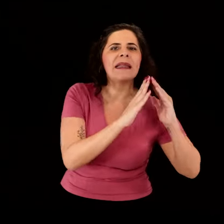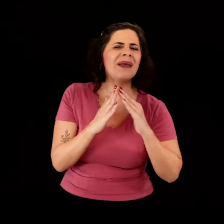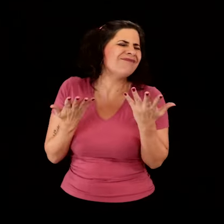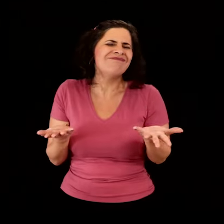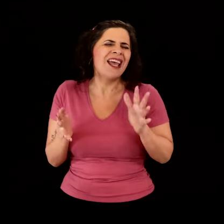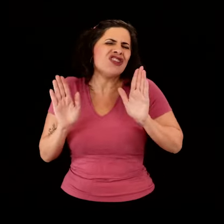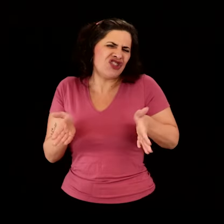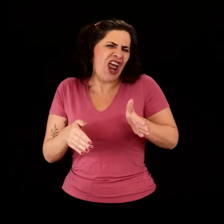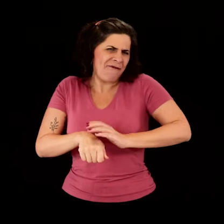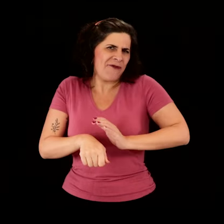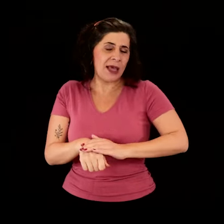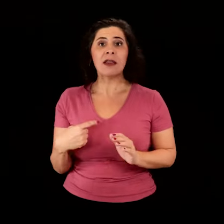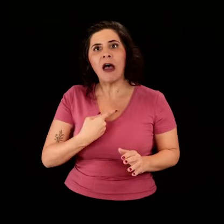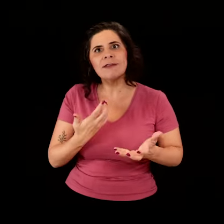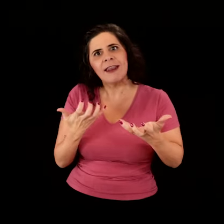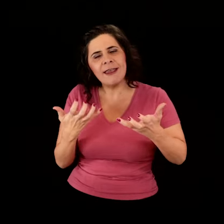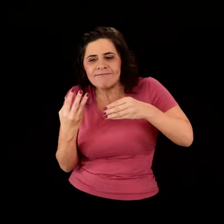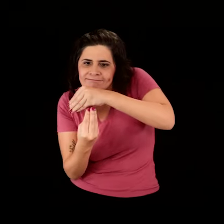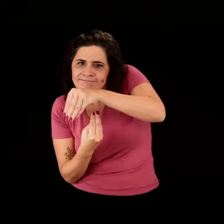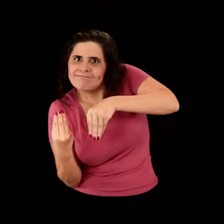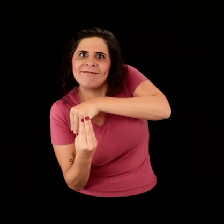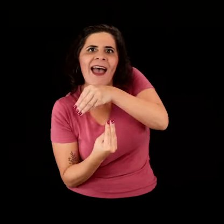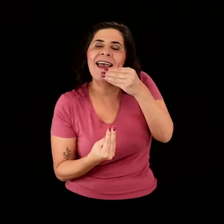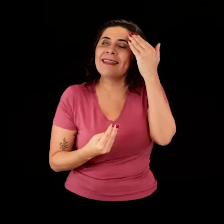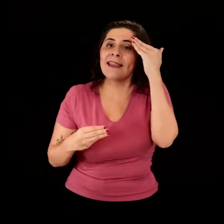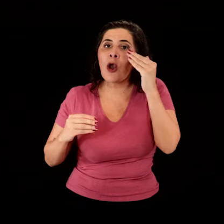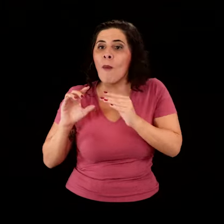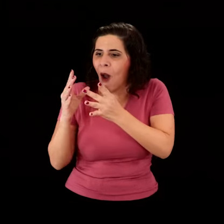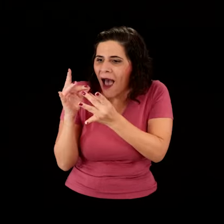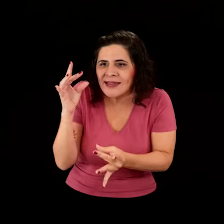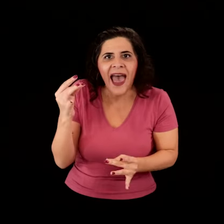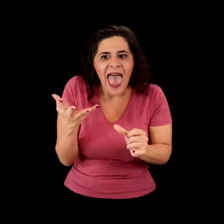Achamos que deveríamos embaralhar e pensar então a genealogia de cada elemento.